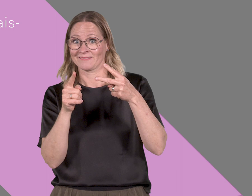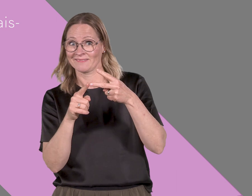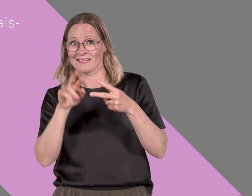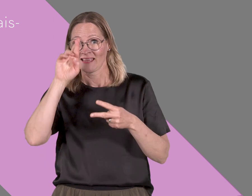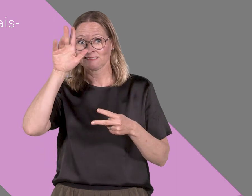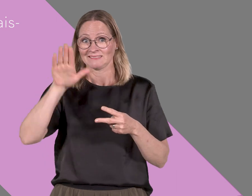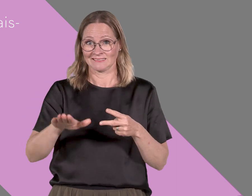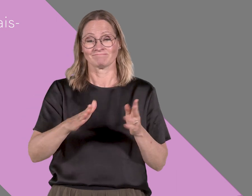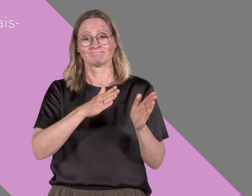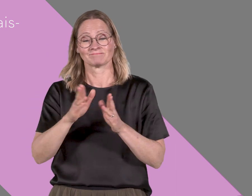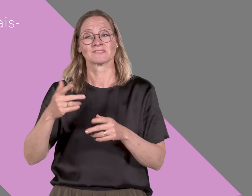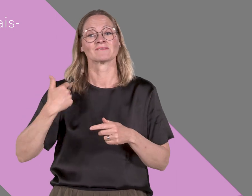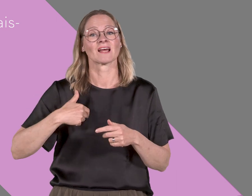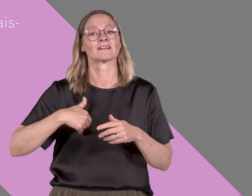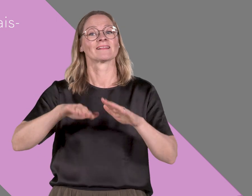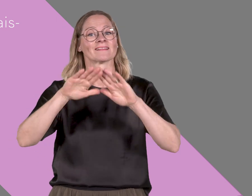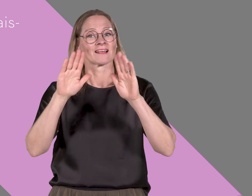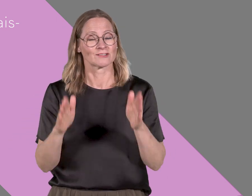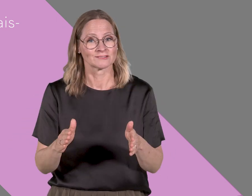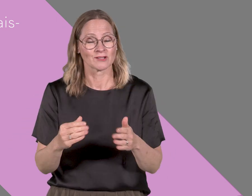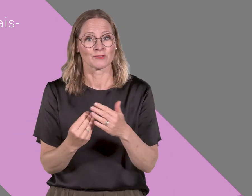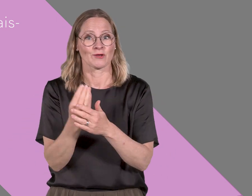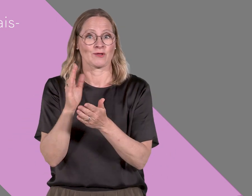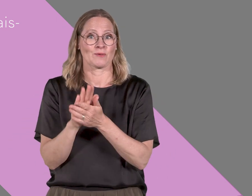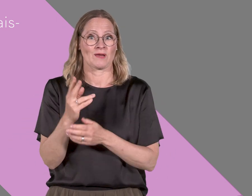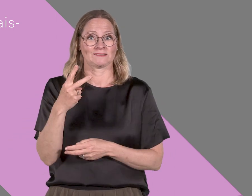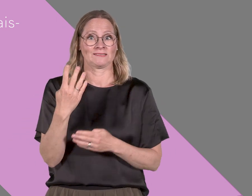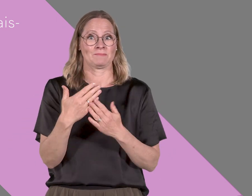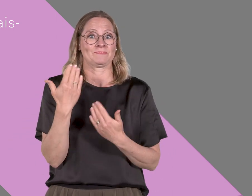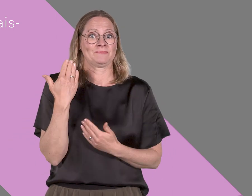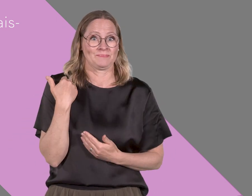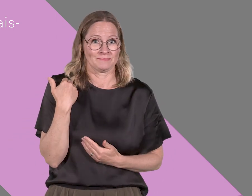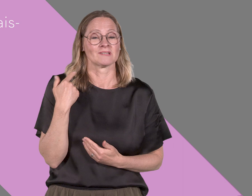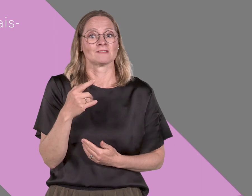Jälkimmäinen tilaisuus järjestettiin Valkeassa talossa 24.5.2023, -